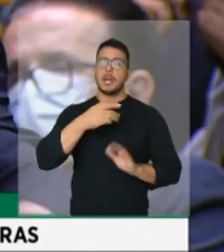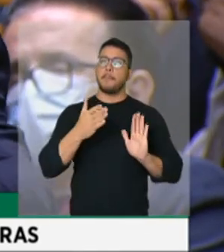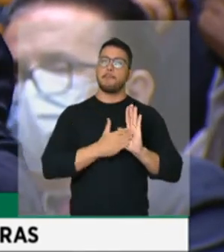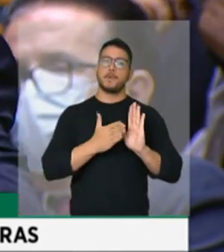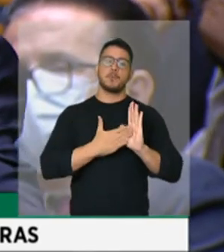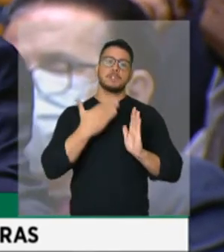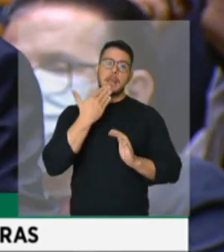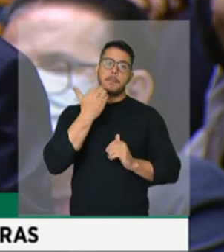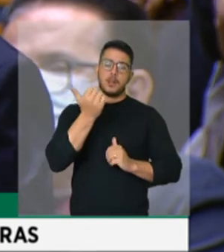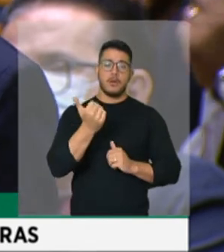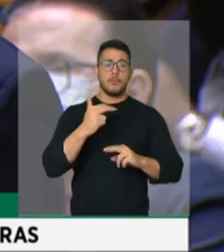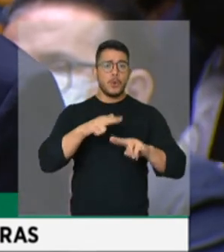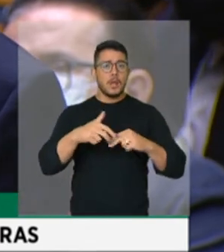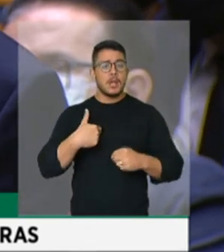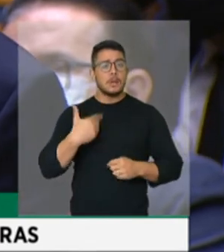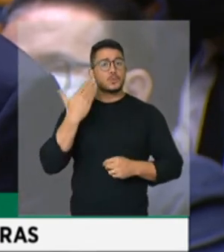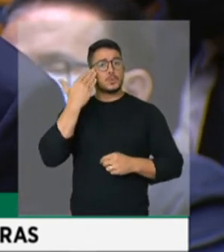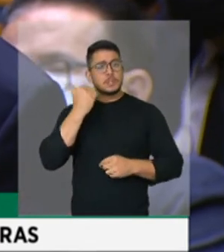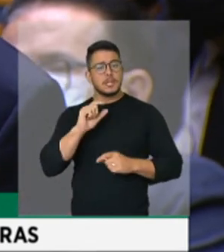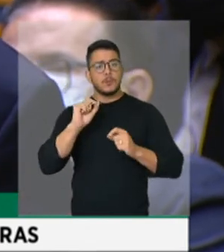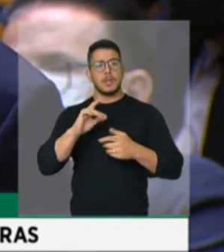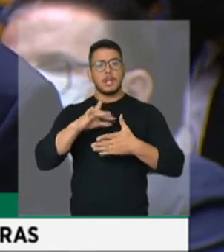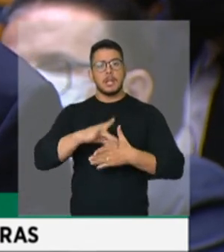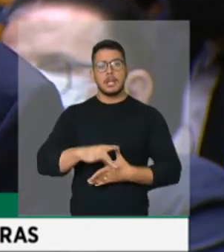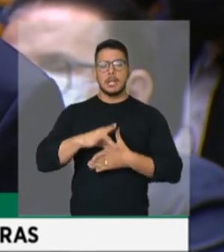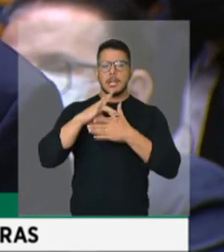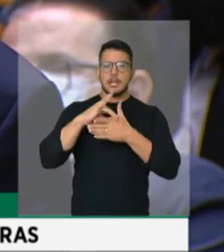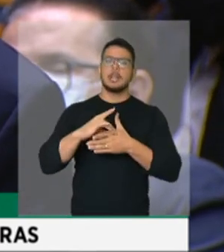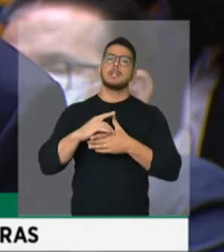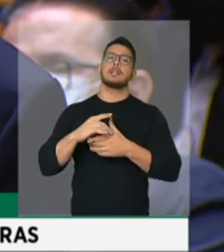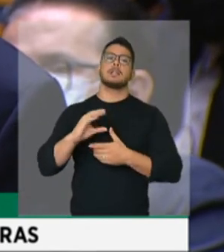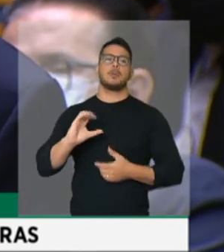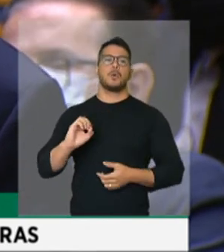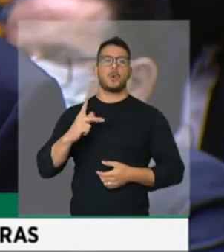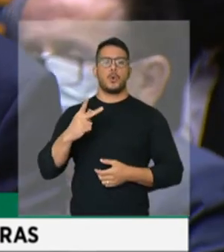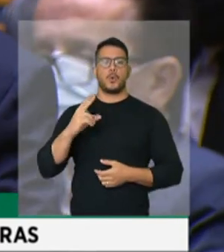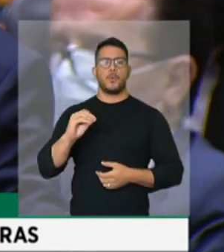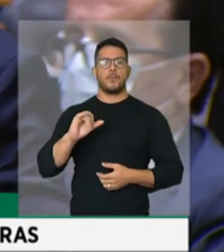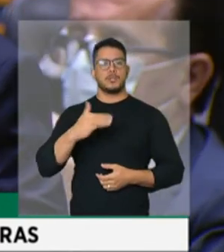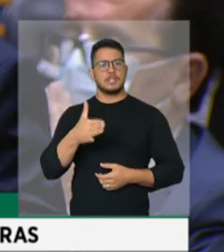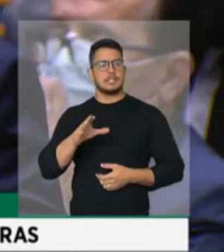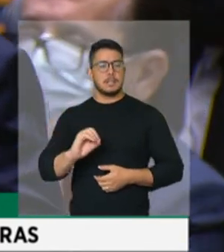PROPOSTA. TENHO CERTEZA QUE OS LÍDERES DA OPOSIÇÃO VÃO FAZÊ-LO COM TODA COMPETÊ NCIA, DEFENDENDO AS IDEIAS E FOI ISSO QUE FIZERAM NA